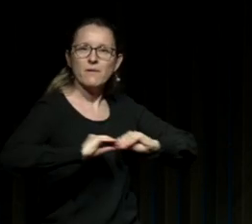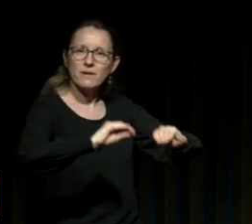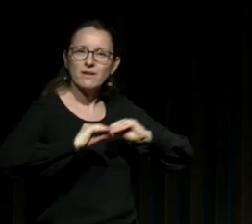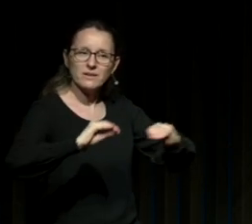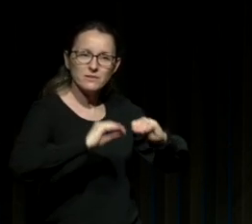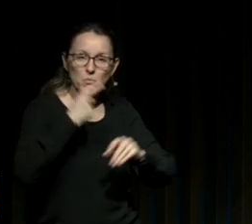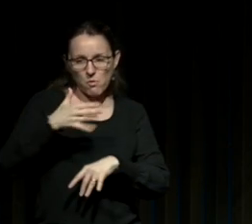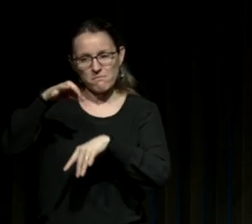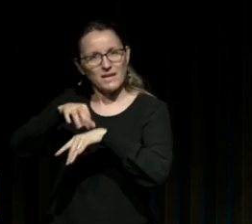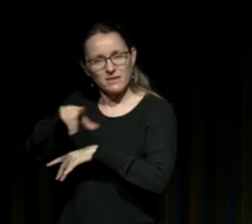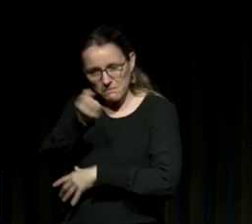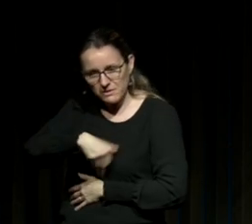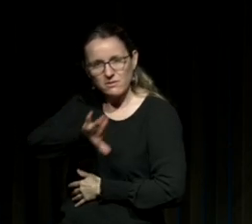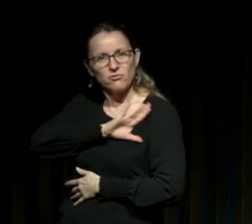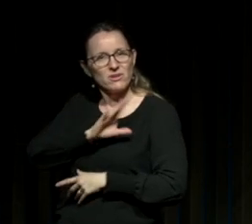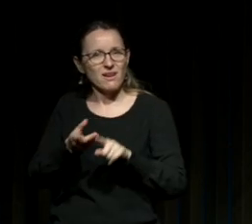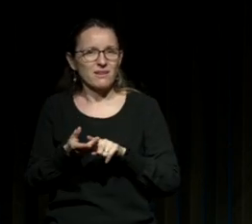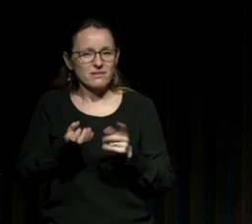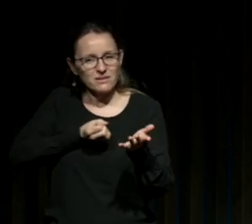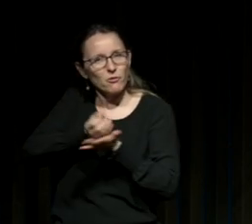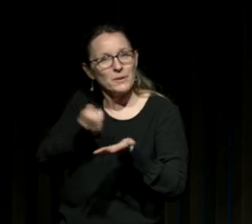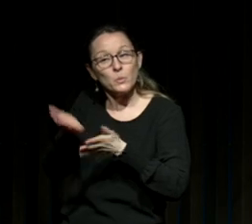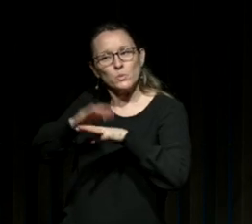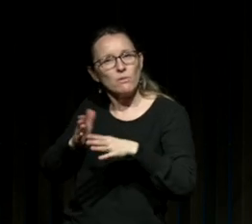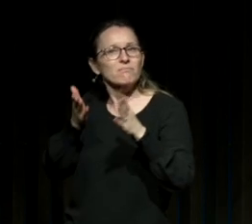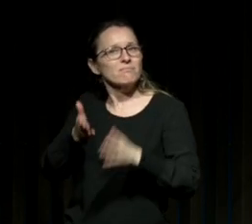connaissance de cette maladie je crois que c'est très vrai et d'ailleurs les étudiants en médecine